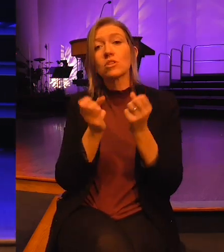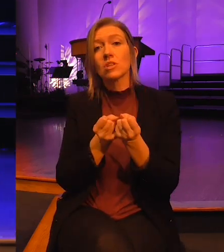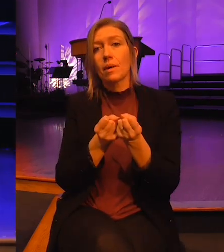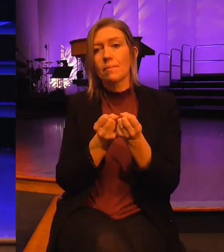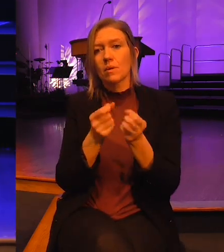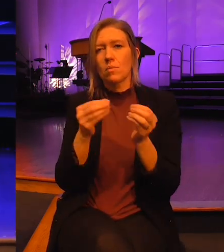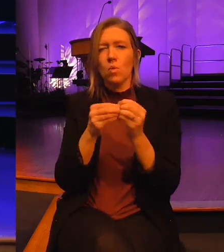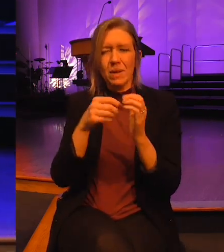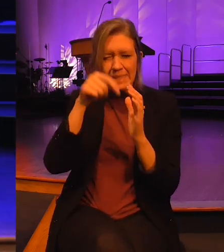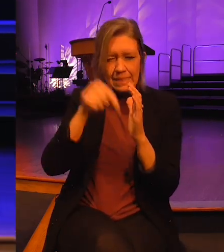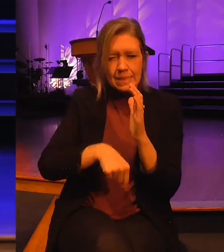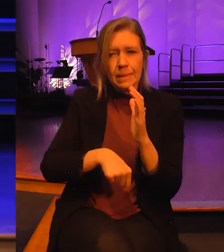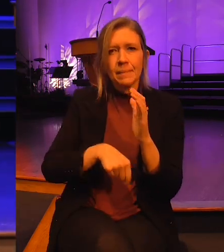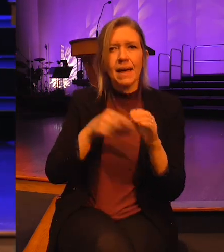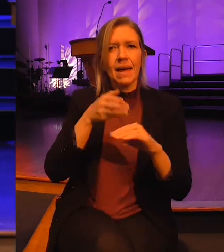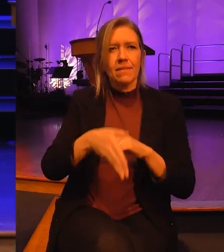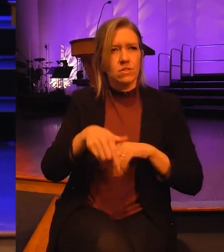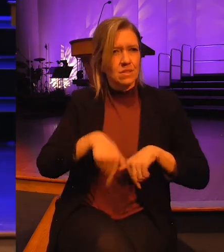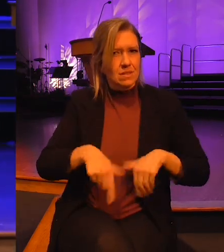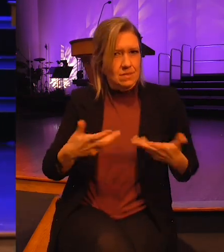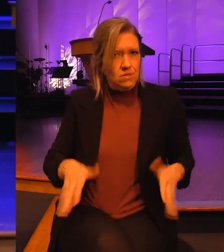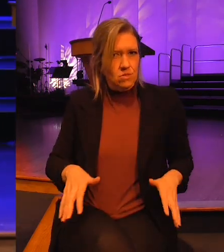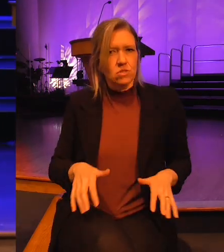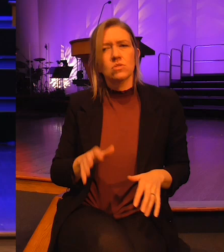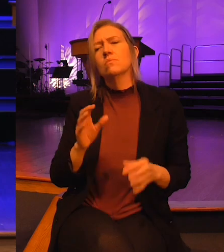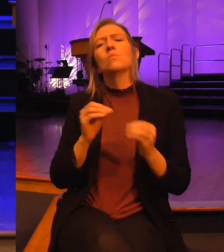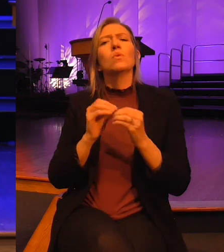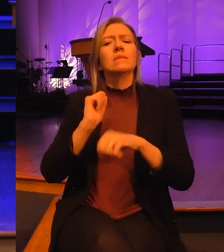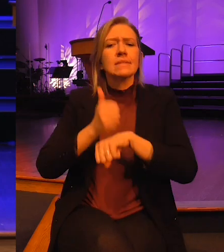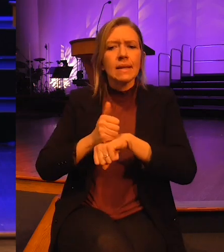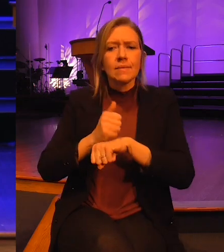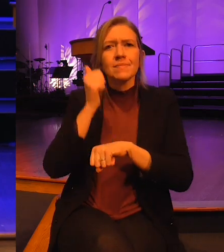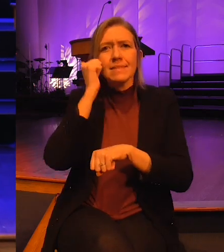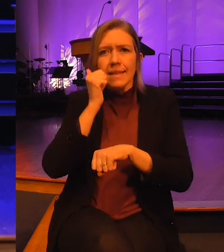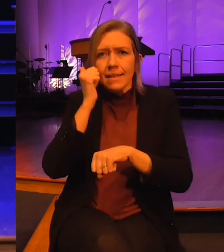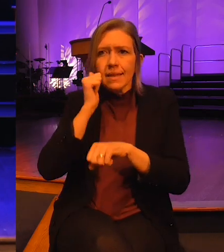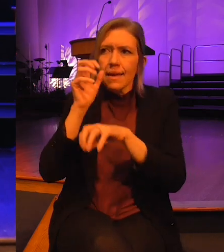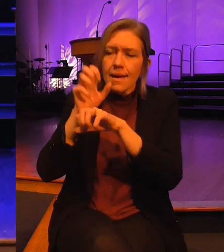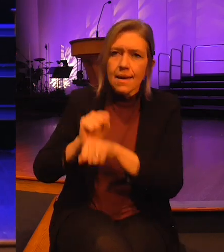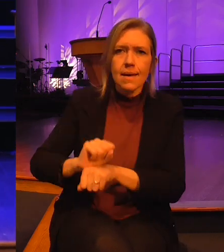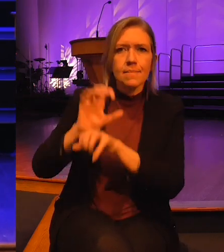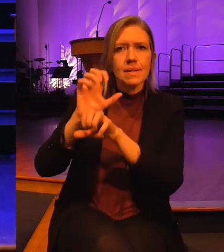hábitos diarios que nos ayudarán a crear Nuestra intención, no necesariamente si estás en línea.